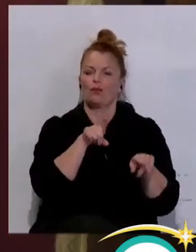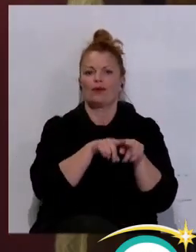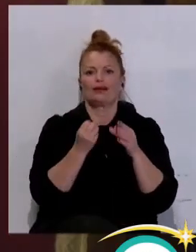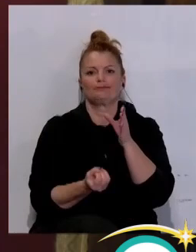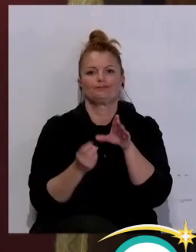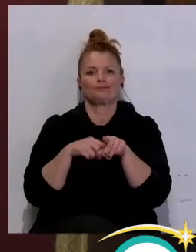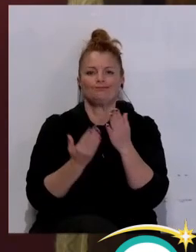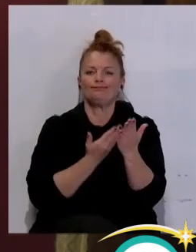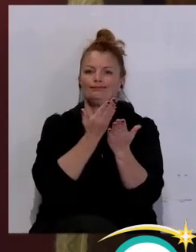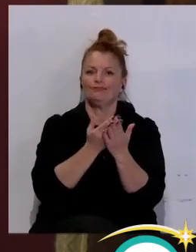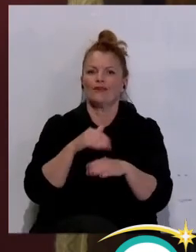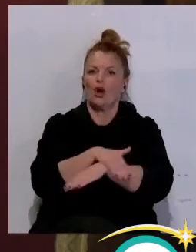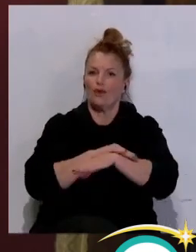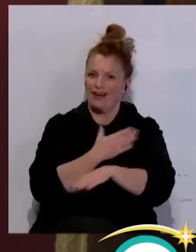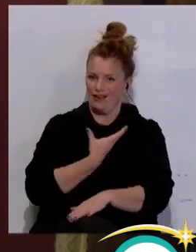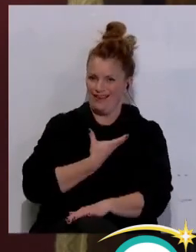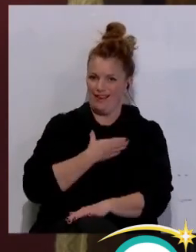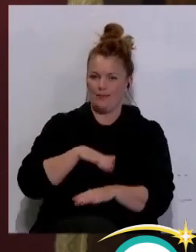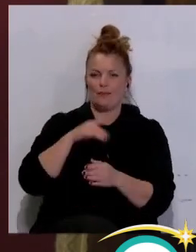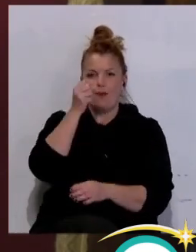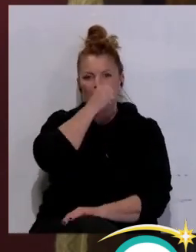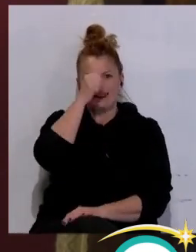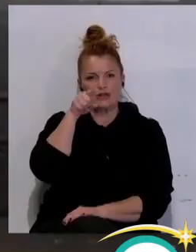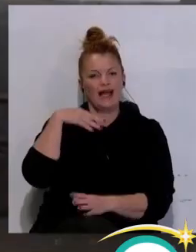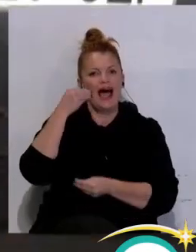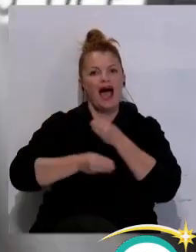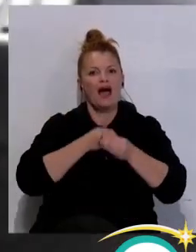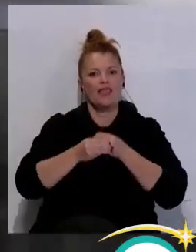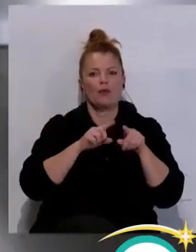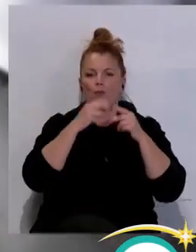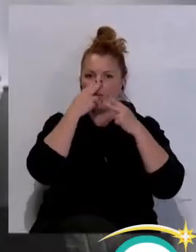al gobierno municipal realizada por el psoe de la intención de realizar y publicar en la web de